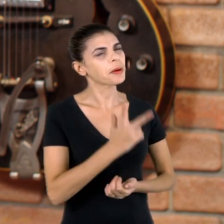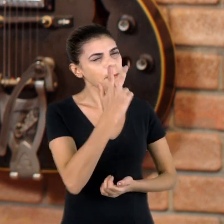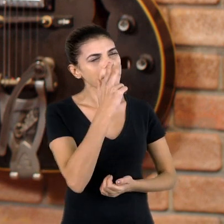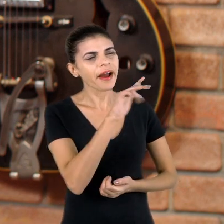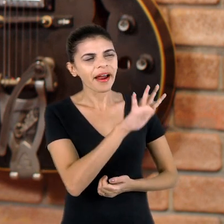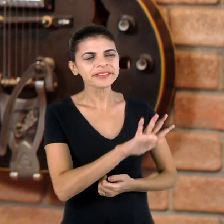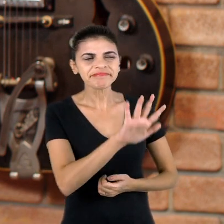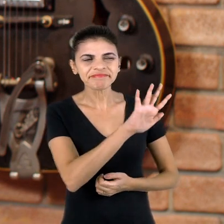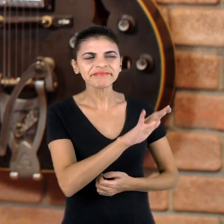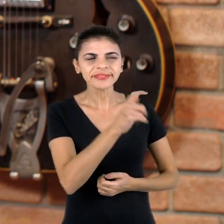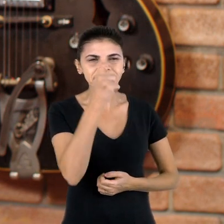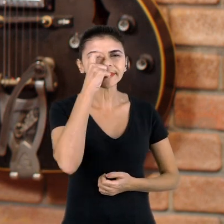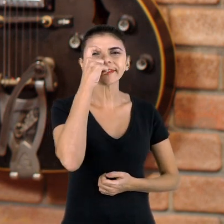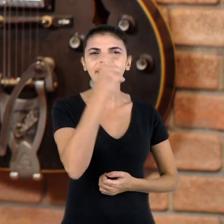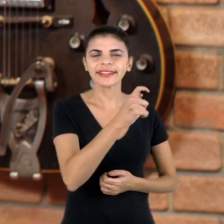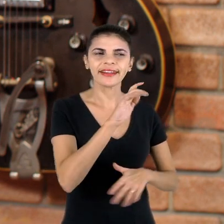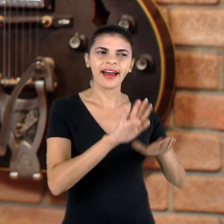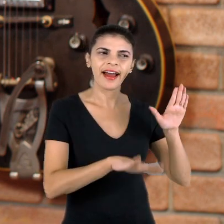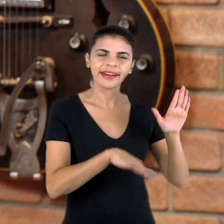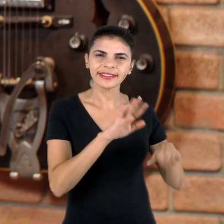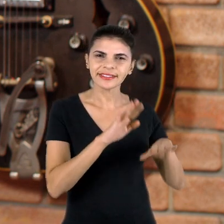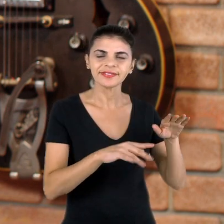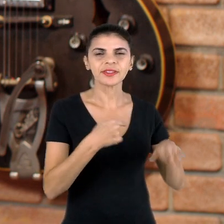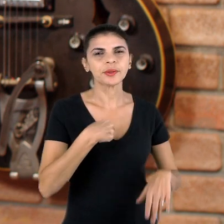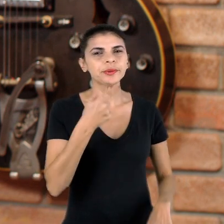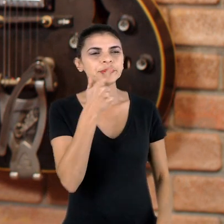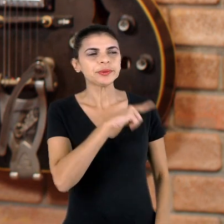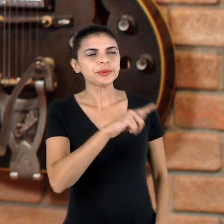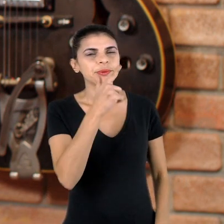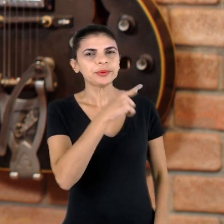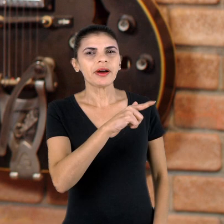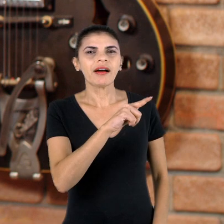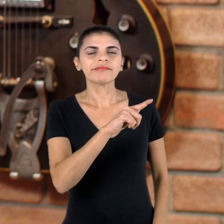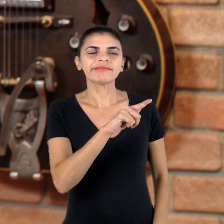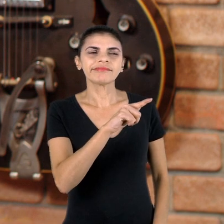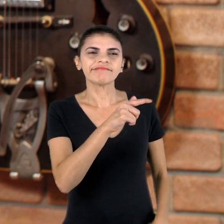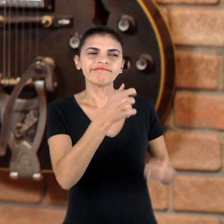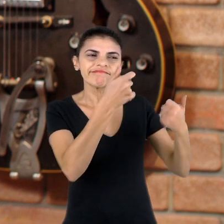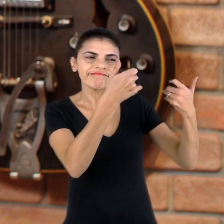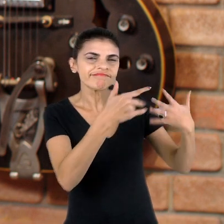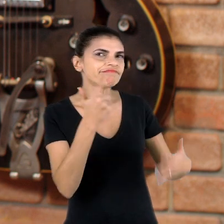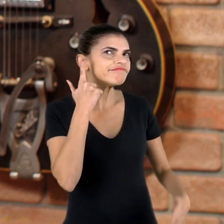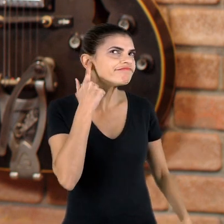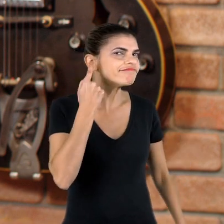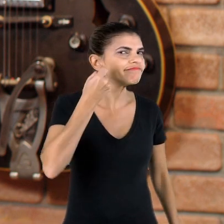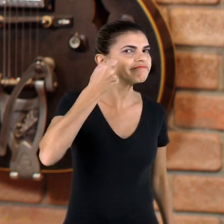Eu às vezes... eu consigo entender que ter o ouvido absoluto, ele não...